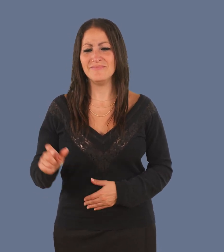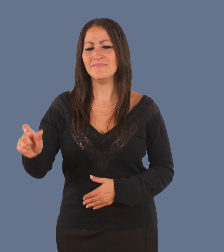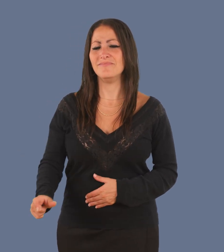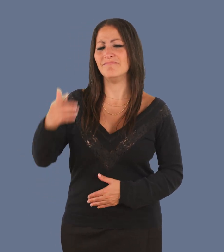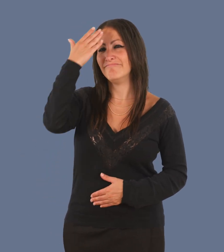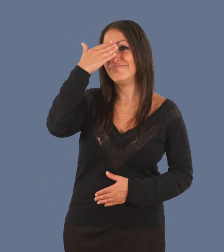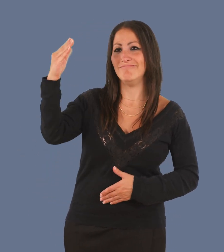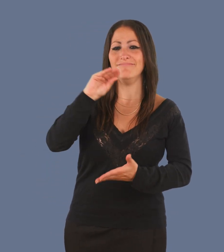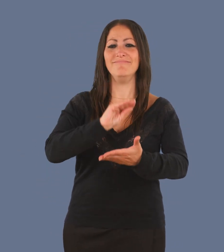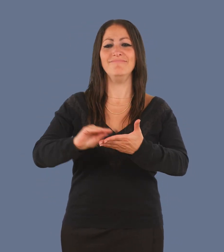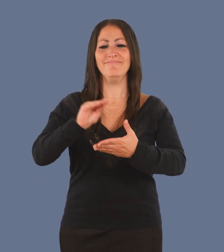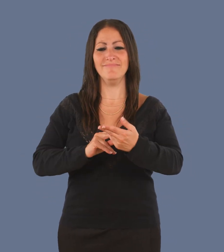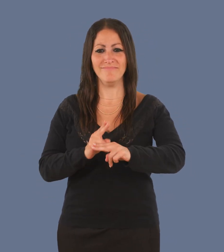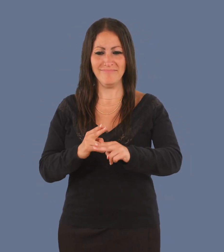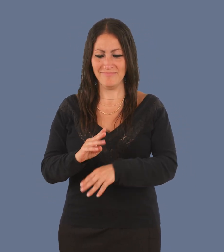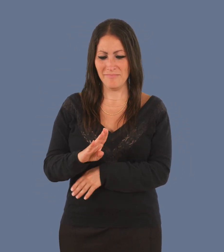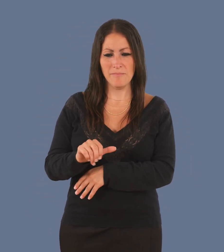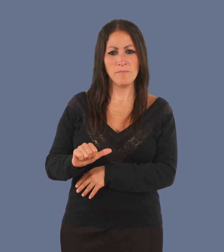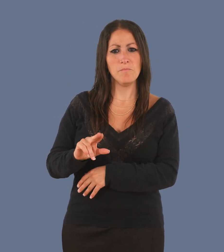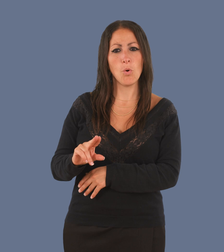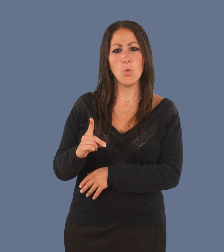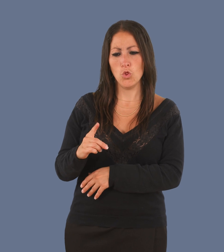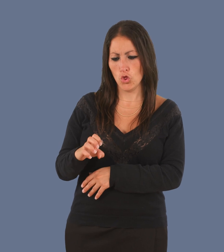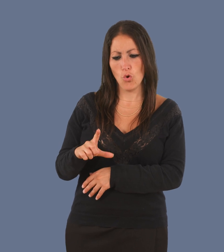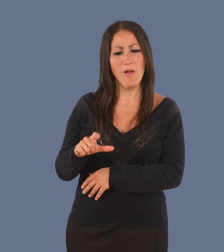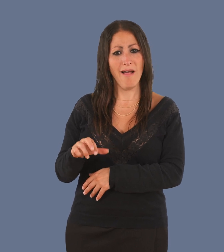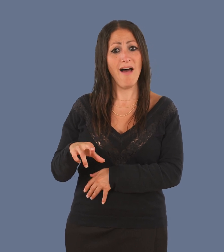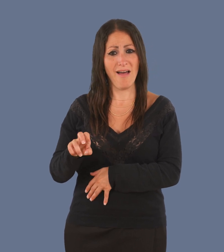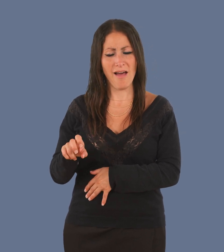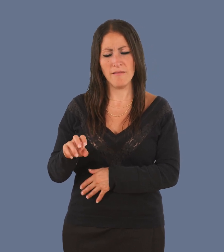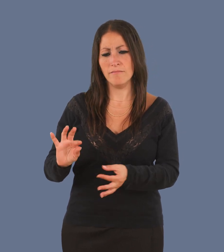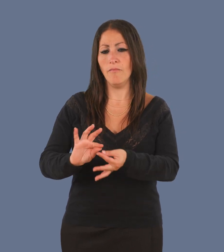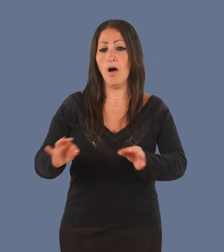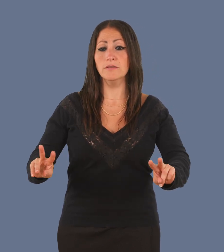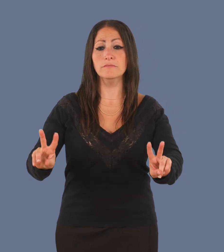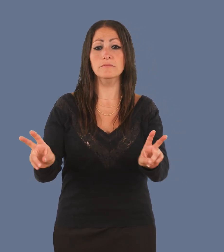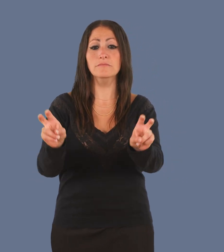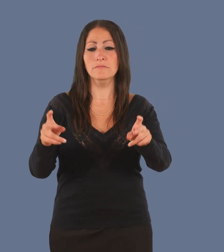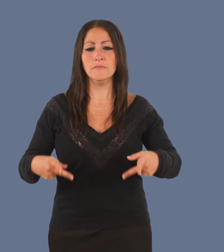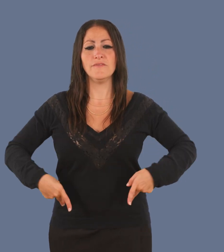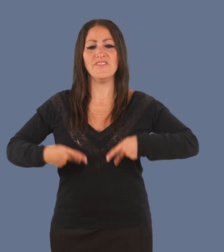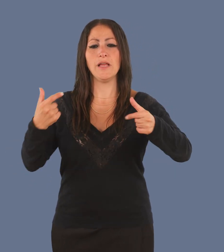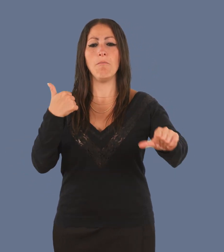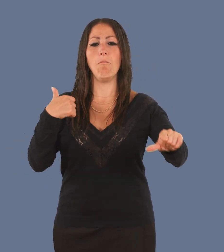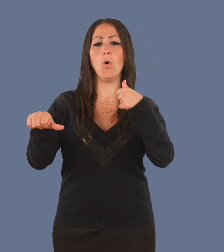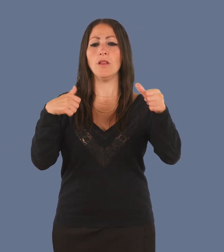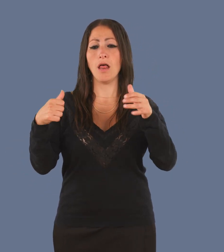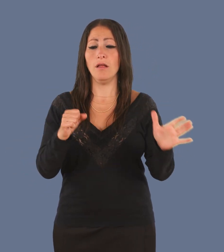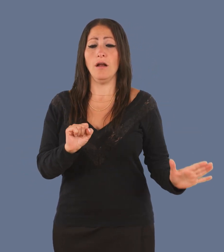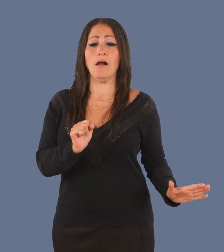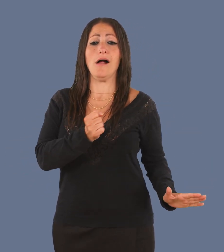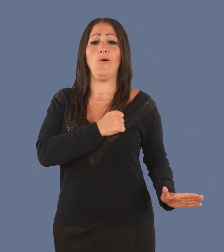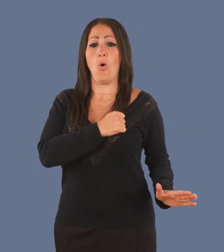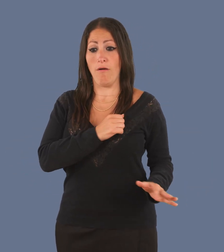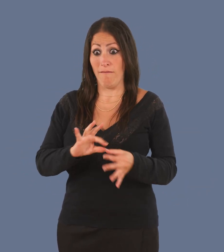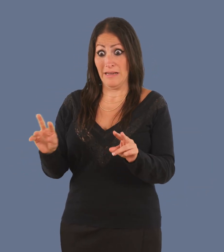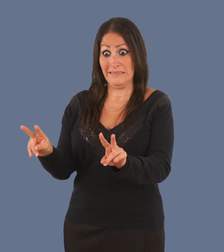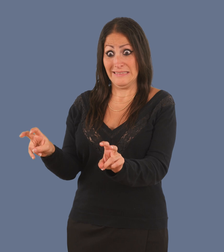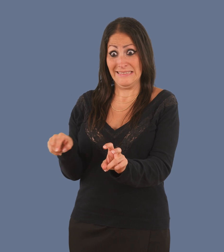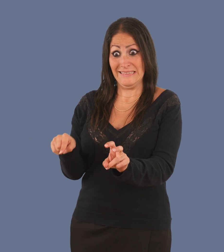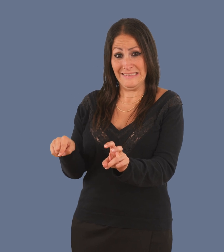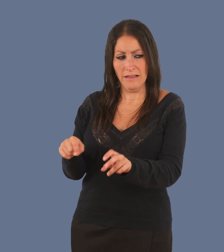Voulant dépeindre « l’héroïsme de la vie moderne », selon l’expression de Baudelaire,